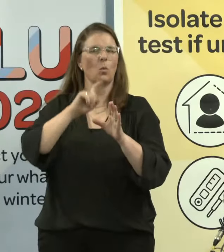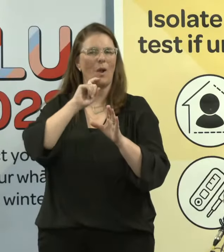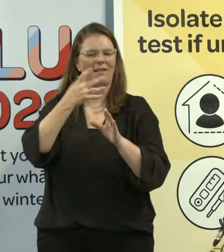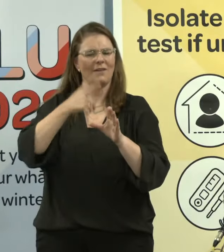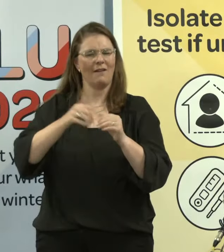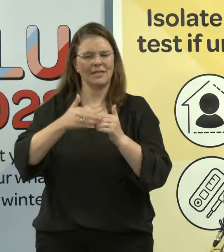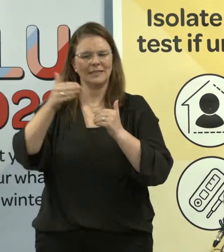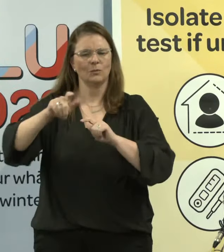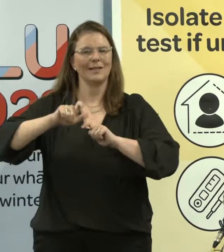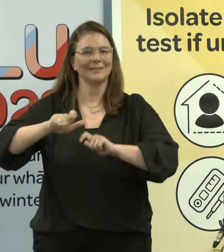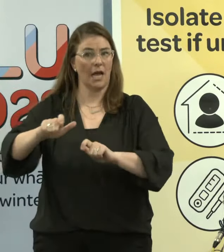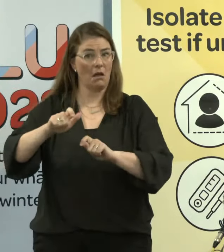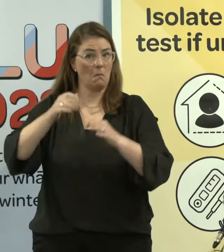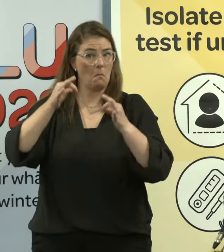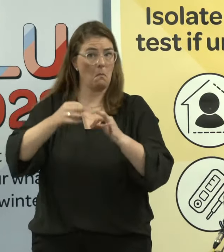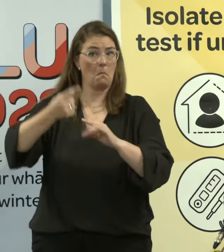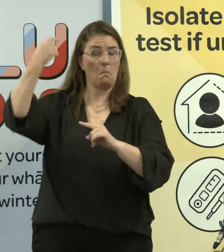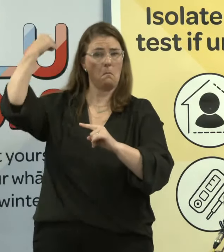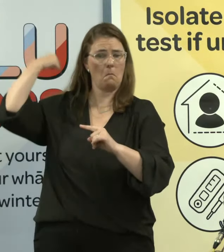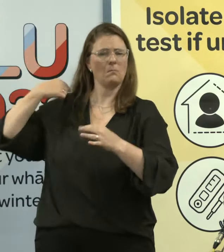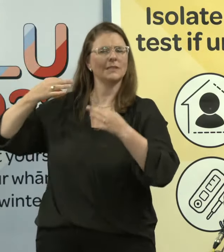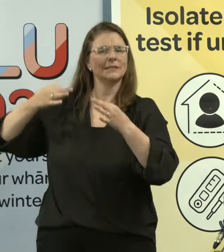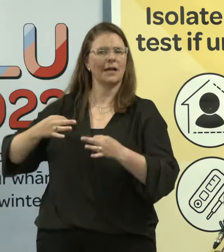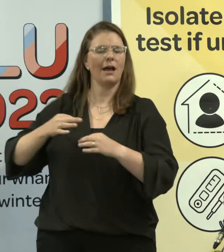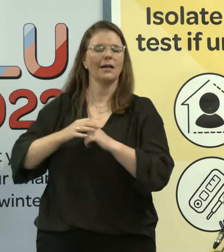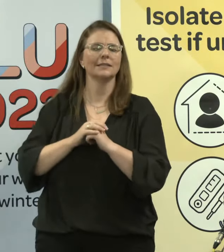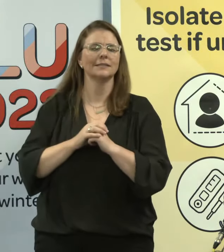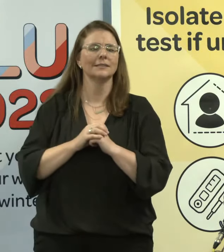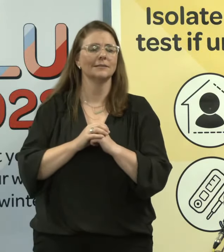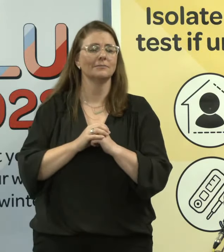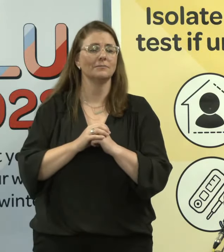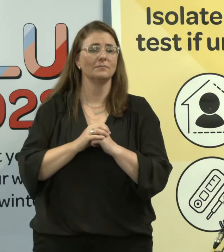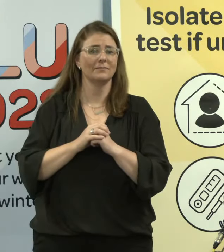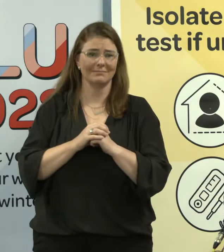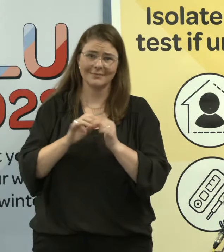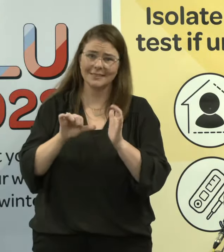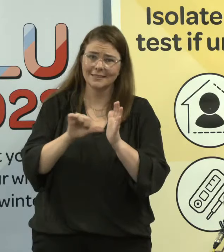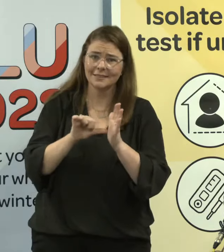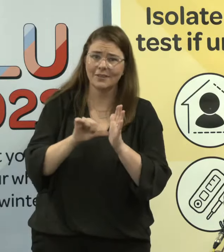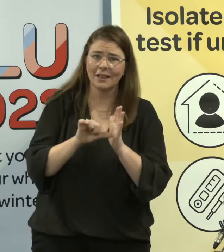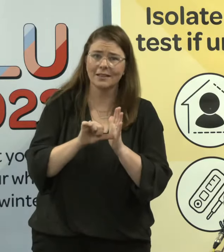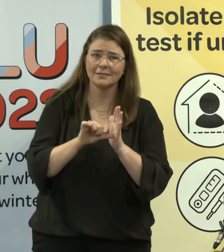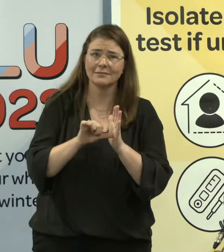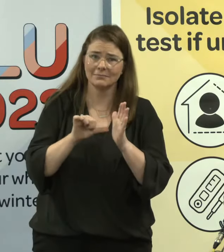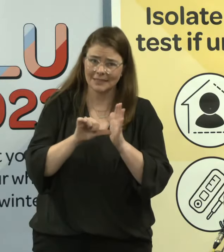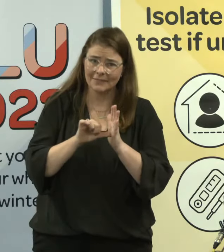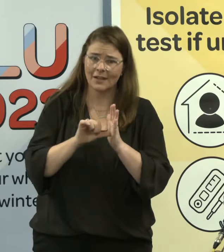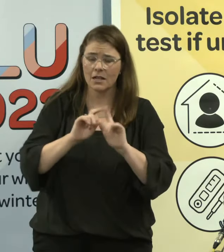Ahuriri ka heke ki Poneke. A i